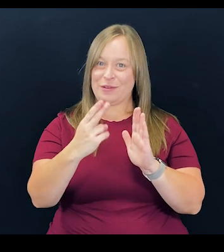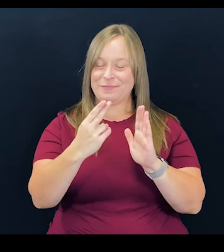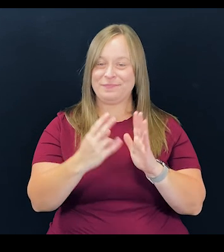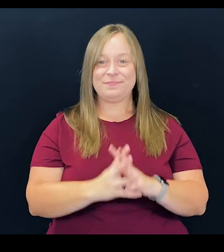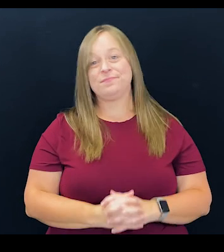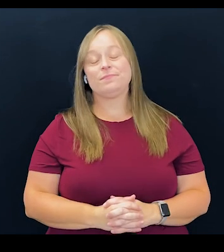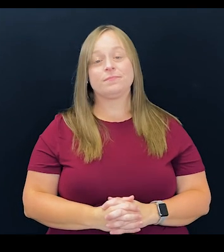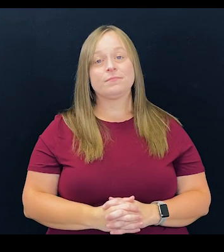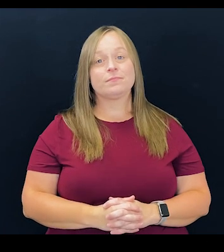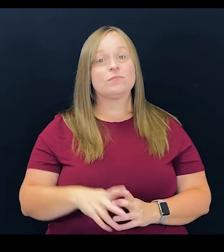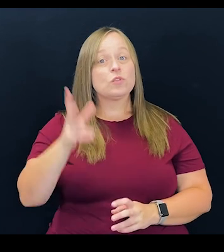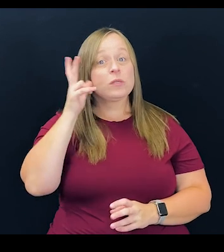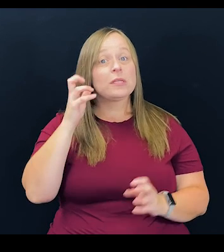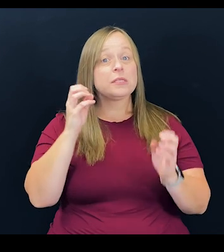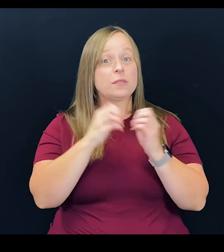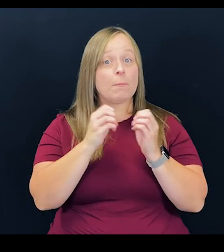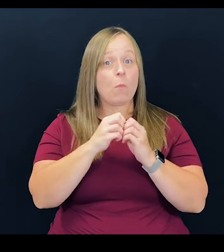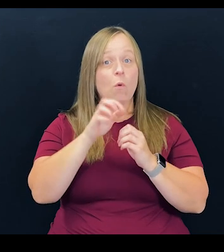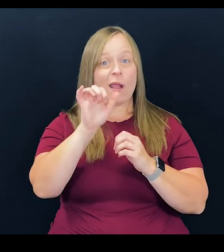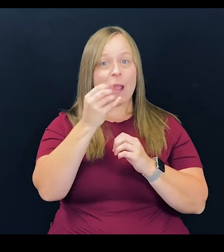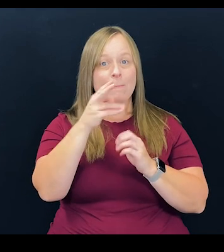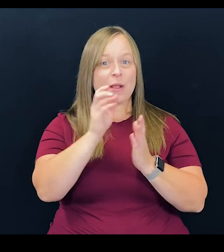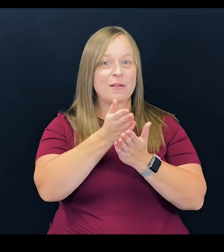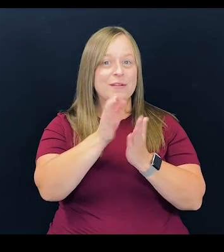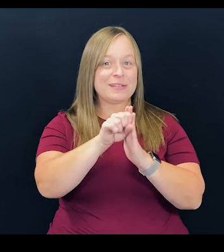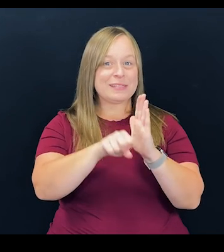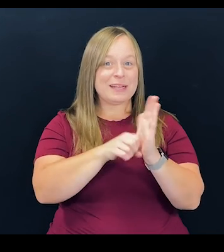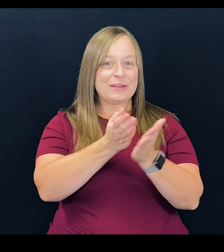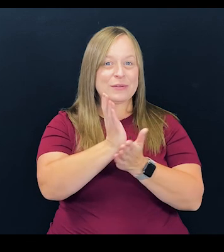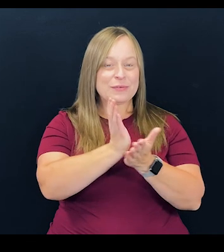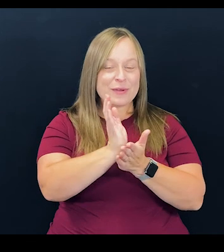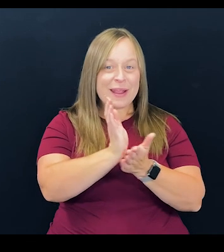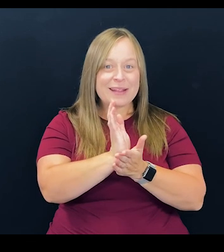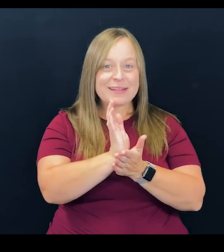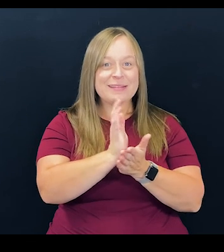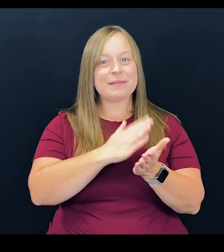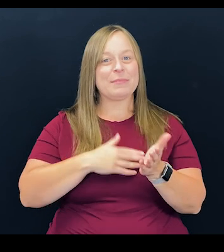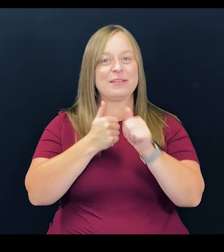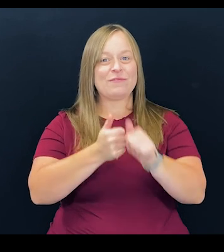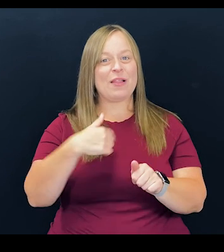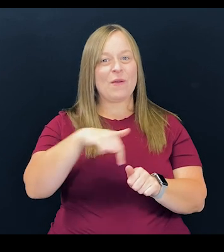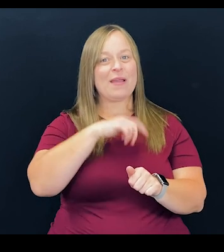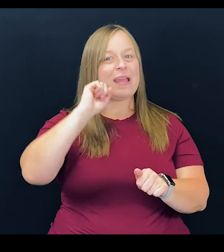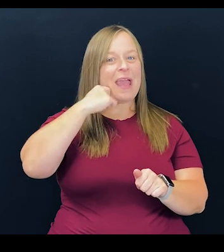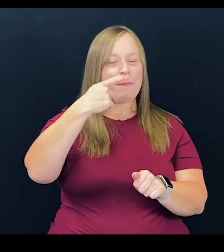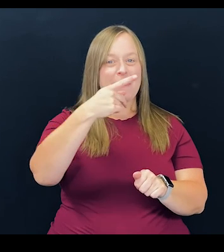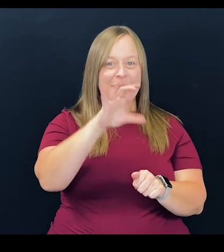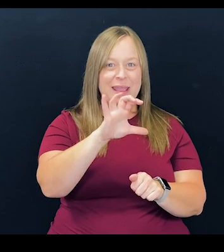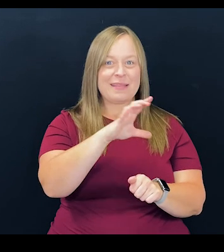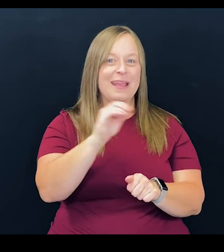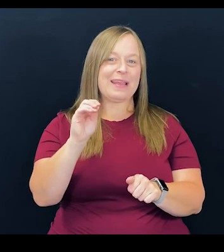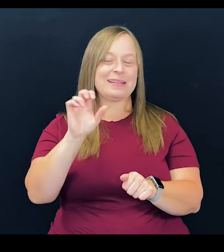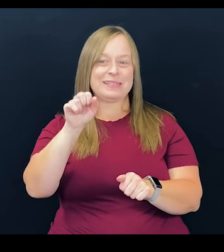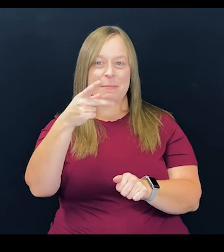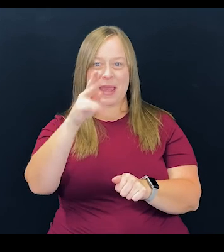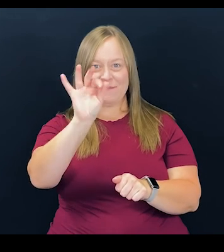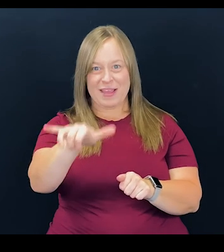en nuestro canal de YouTube. Para escuchar más Empire State of Rights: Con Subtítulos, síganos en Apple Podcast y Spotify.